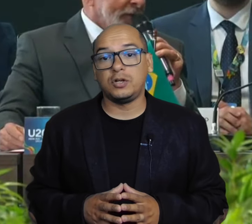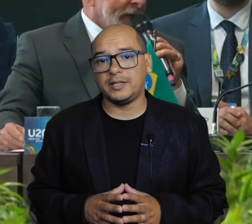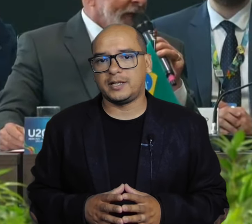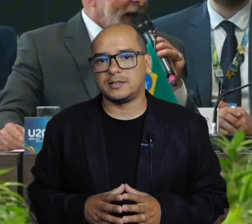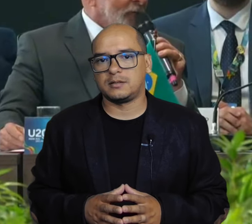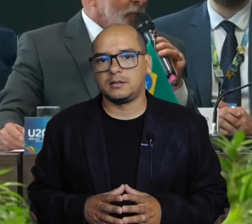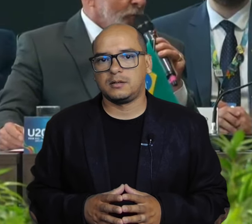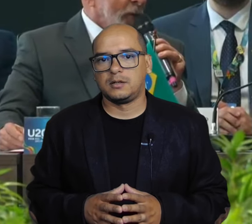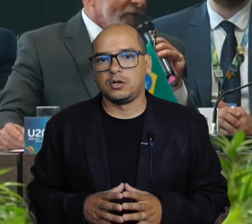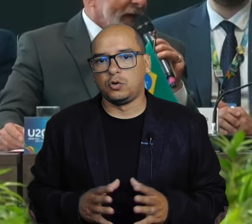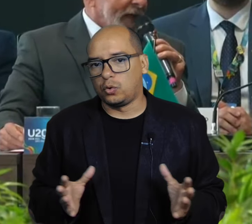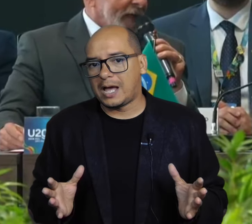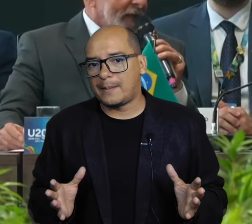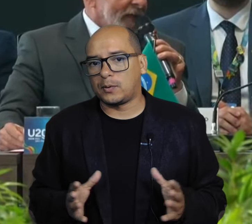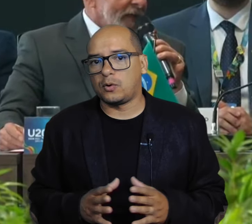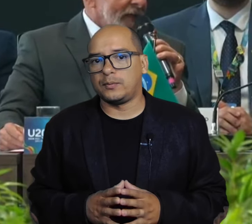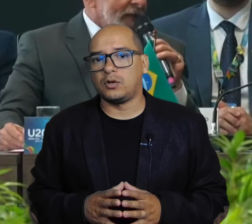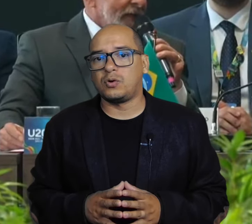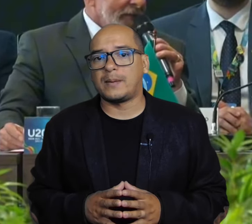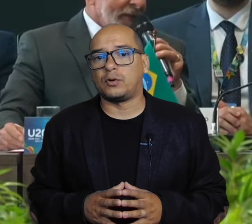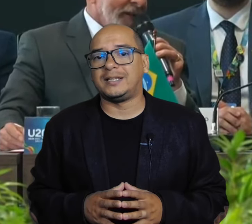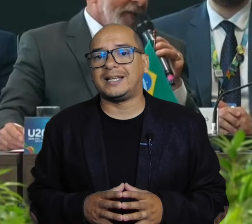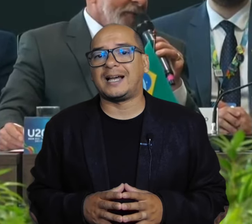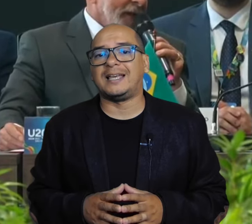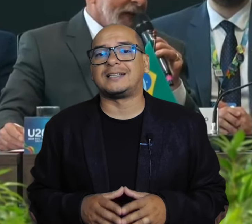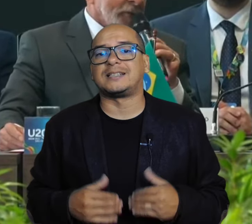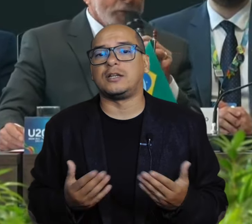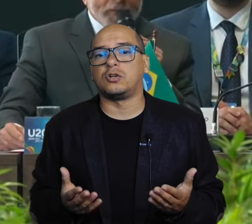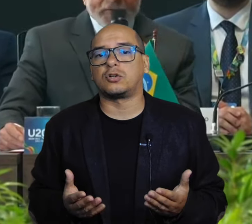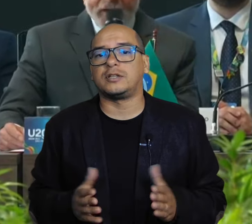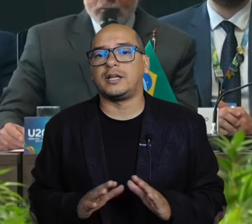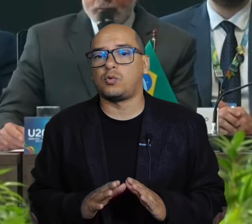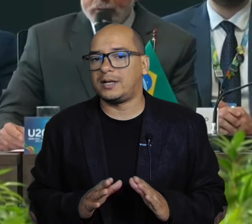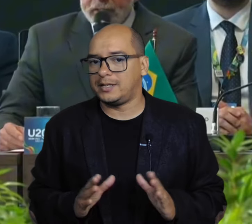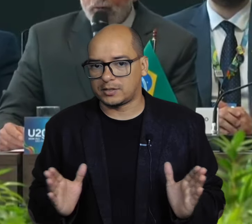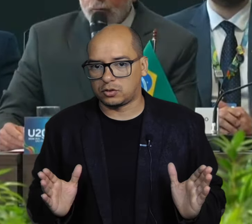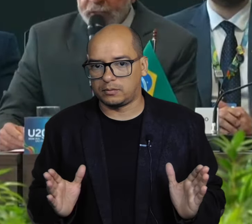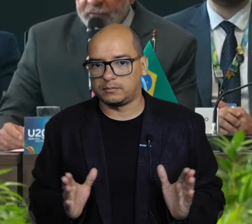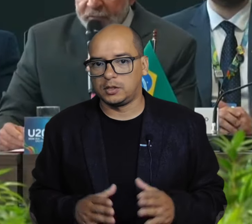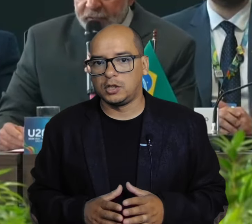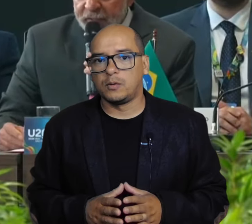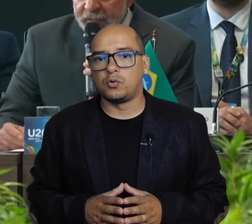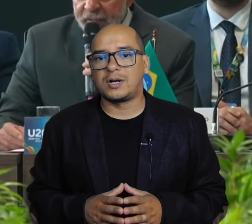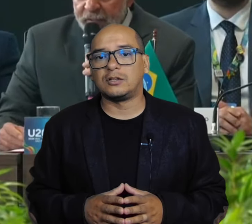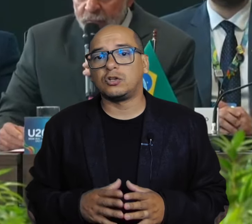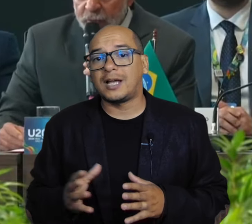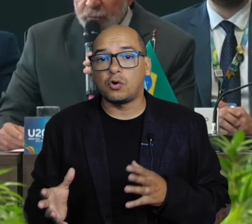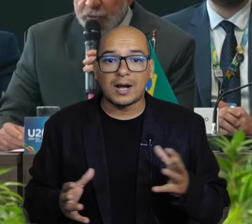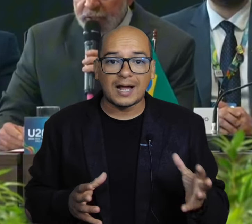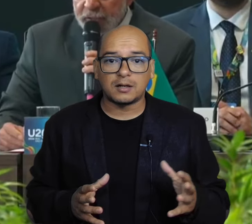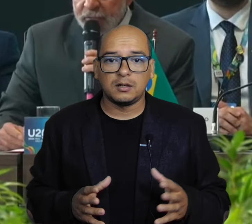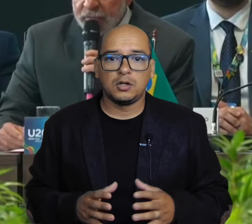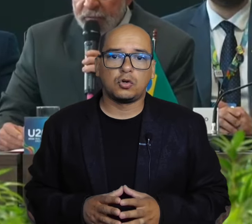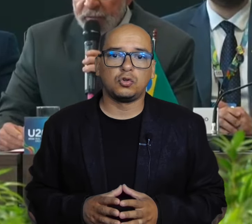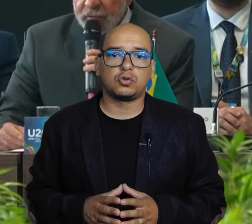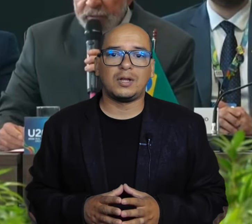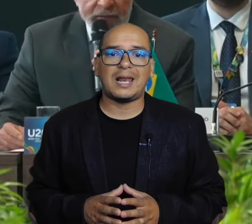líderes Lula ha promovido una política exterior de no alineación buscando dialogar con todas las